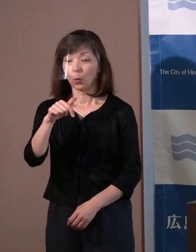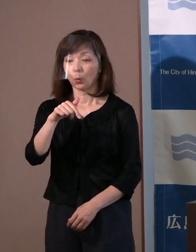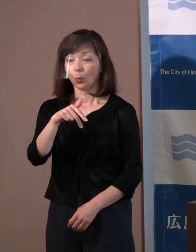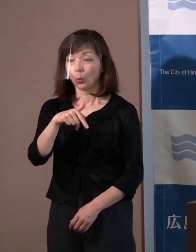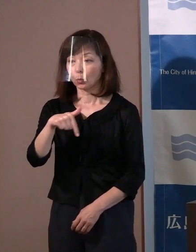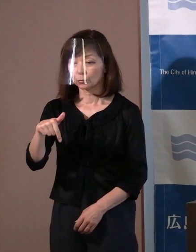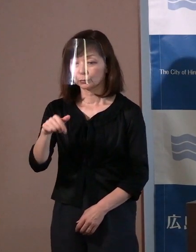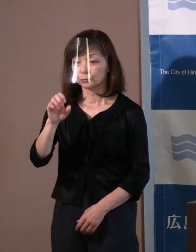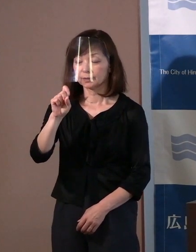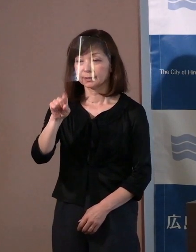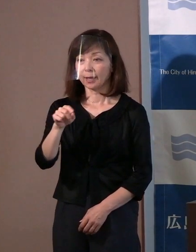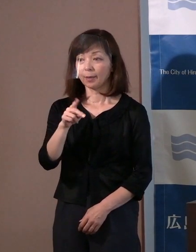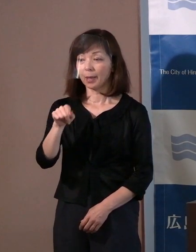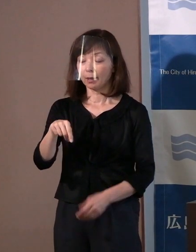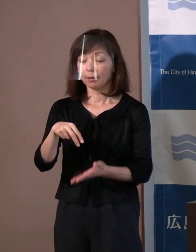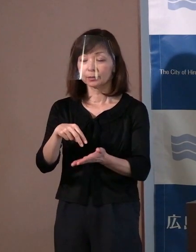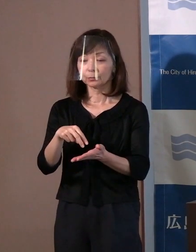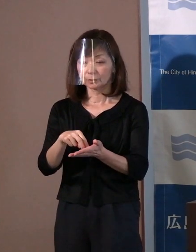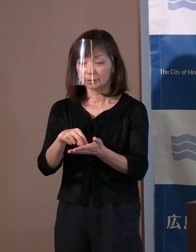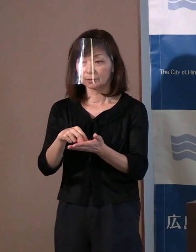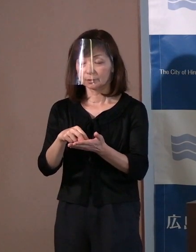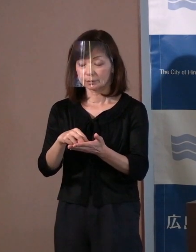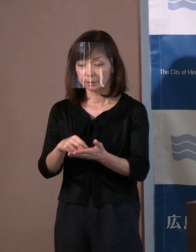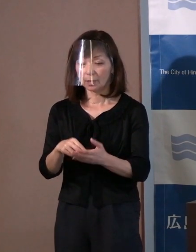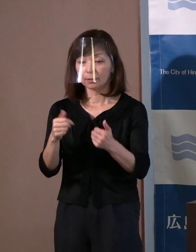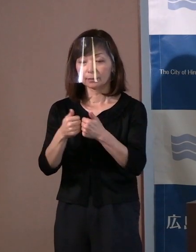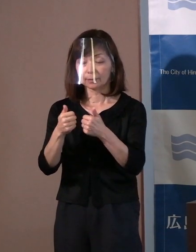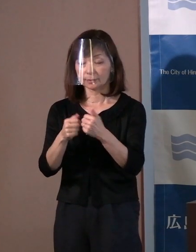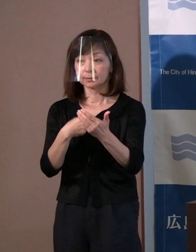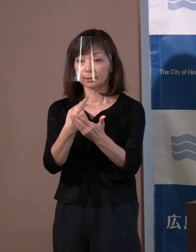引き続き締約国になれるように 求めるということでしょうか｡